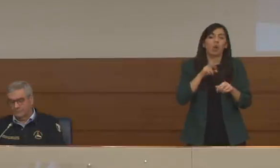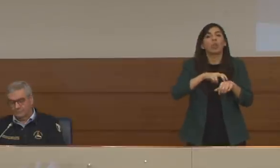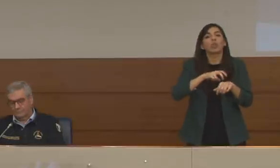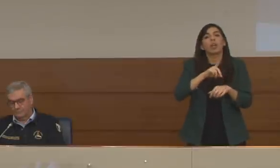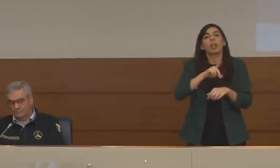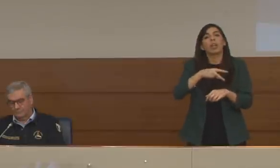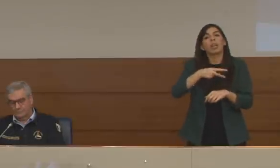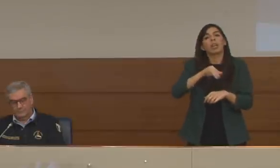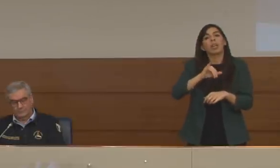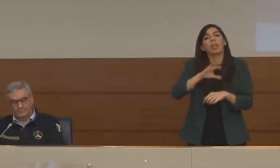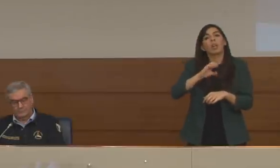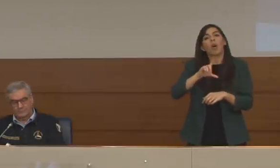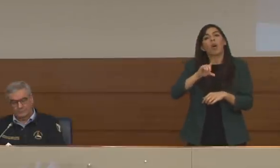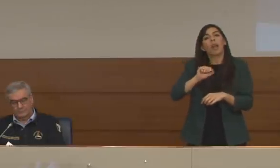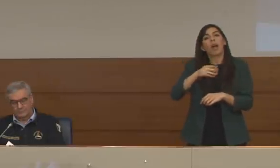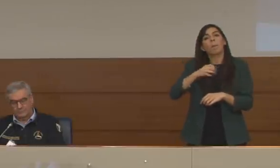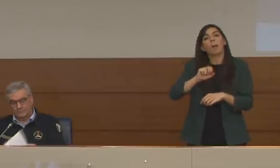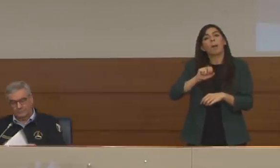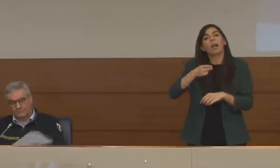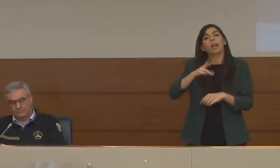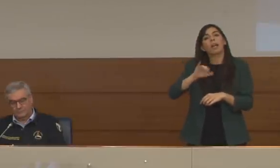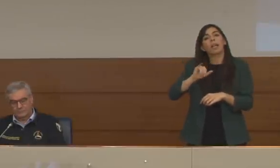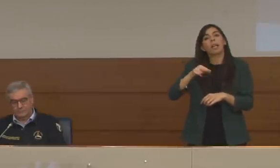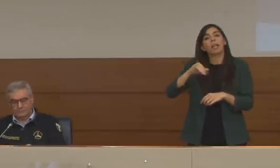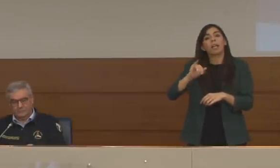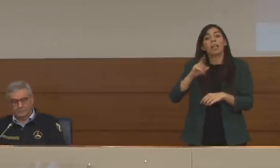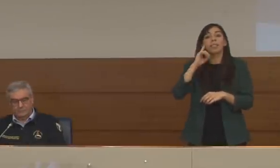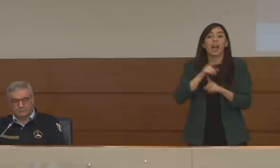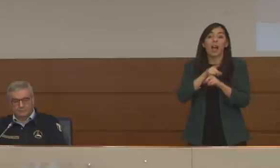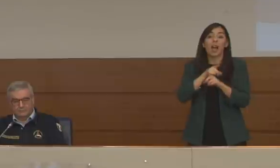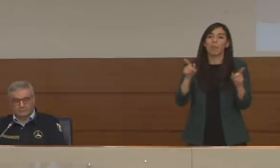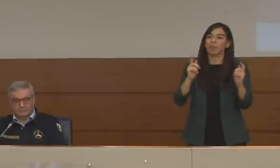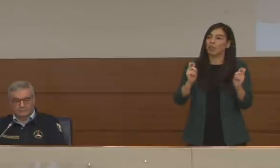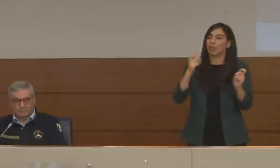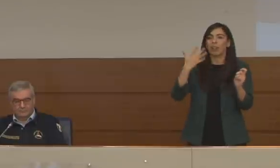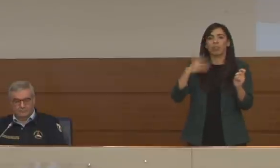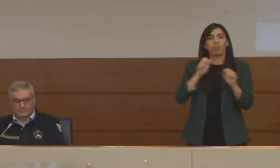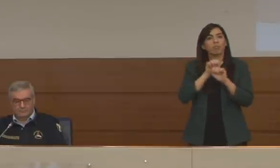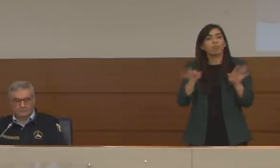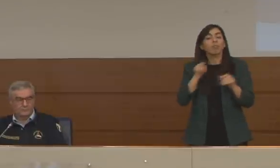dagli organi di stampa, ha avuto una diagnosi di infezione da